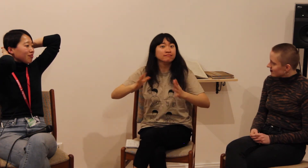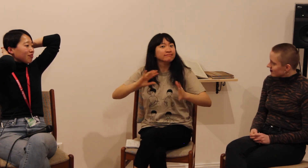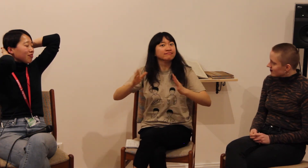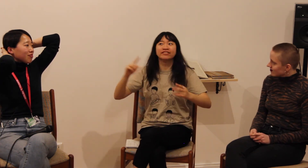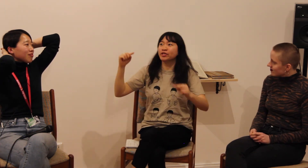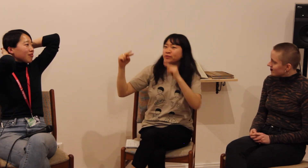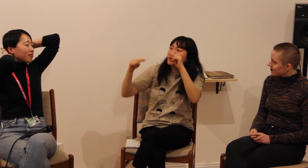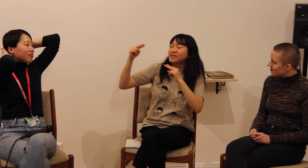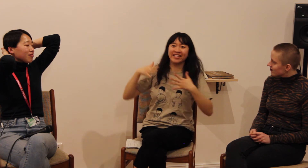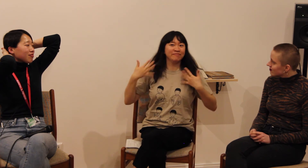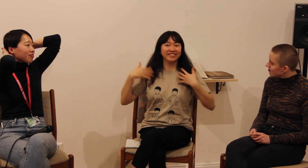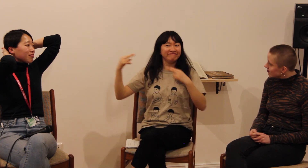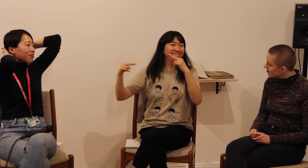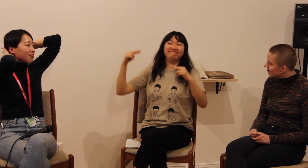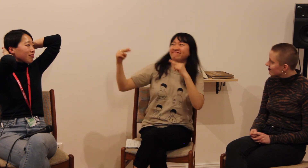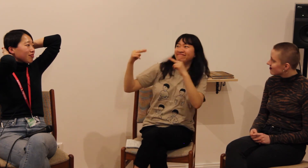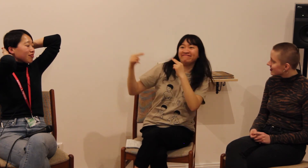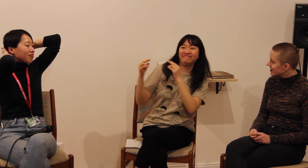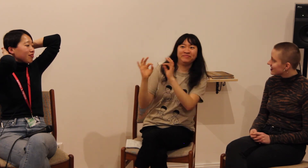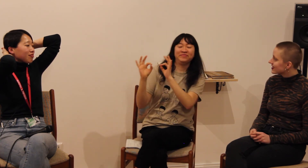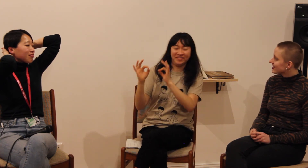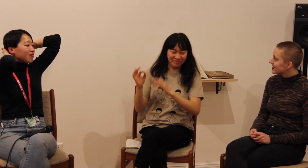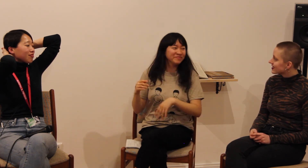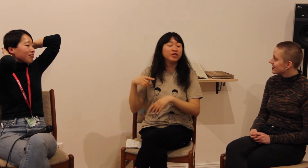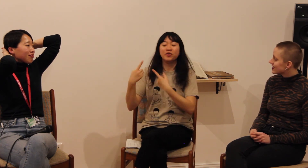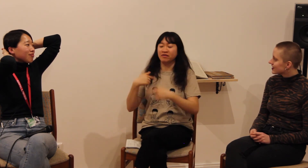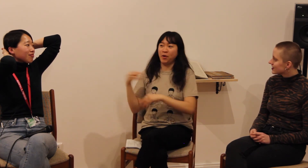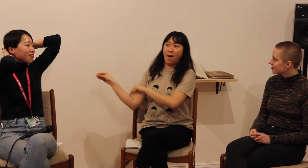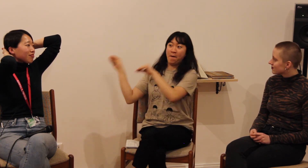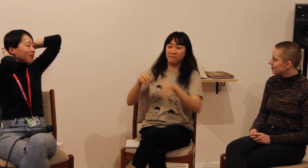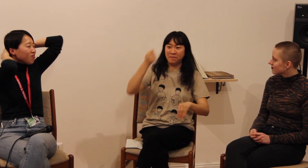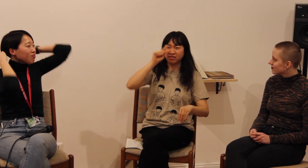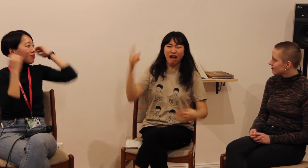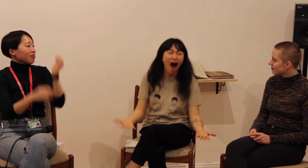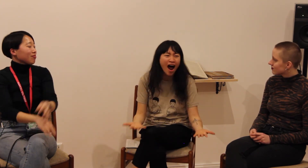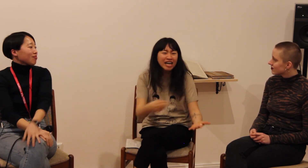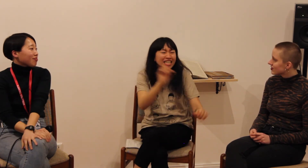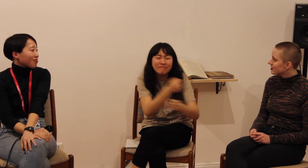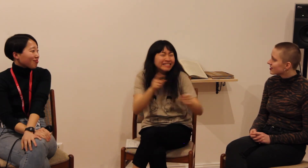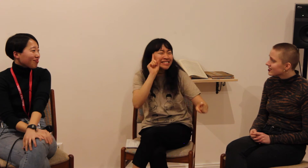Sie haben das natürlich gesehen wie es mich zum Leuchten und Lächeln gebracht hat und haben das dann selbst auch versucht.